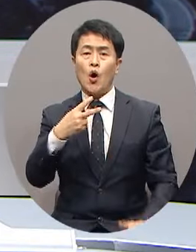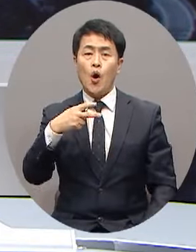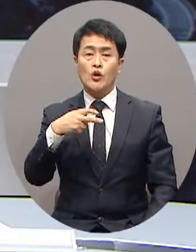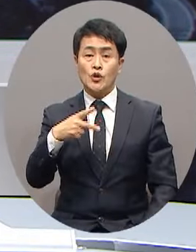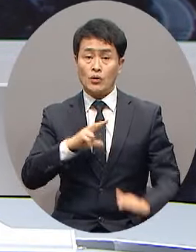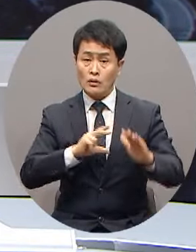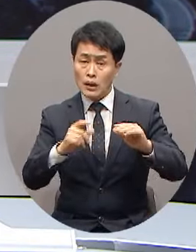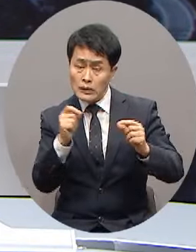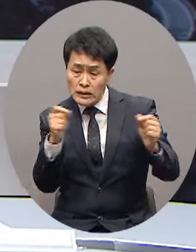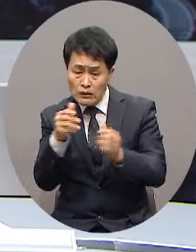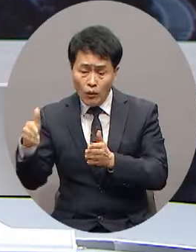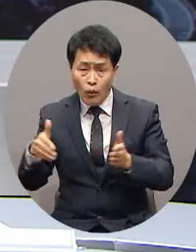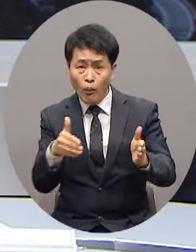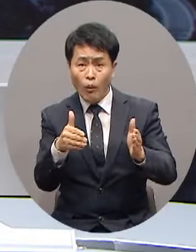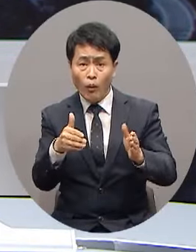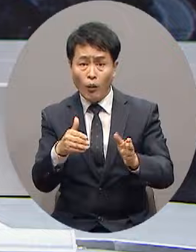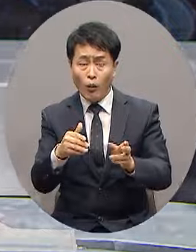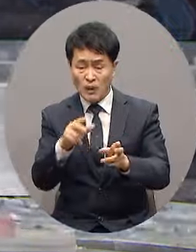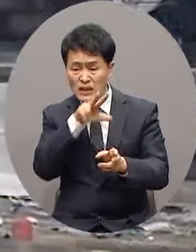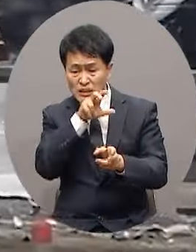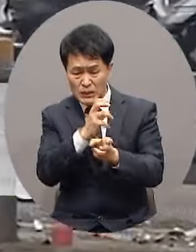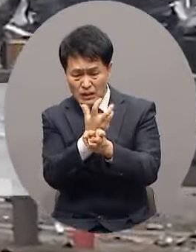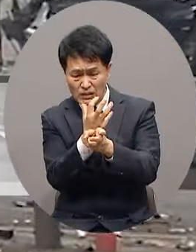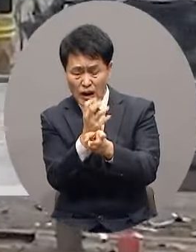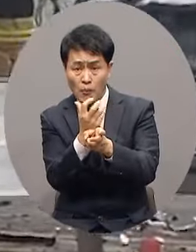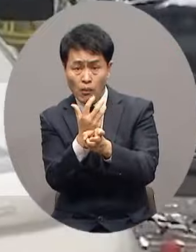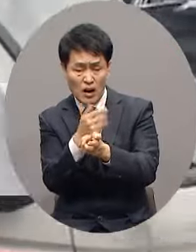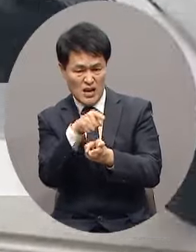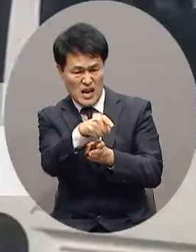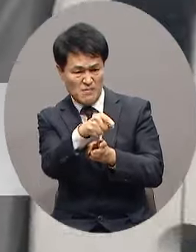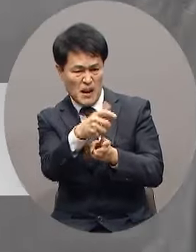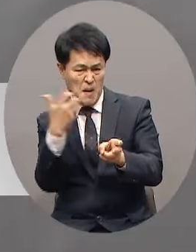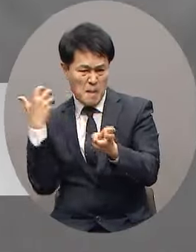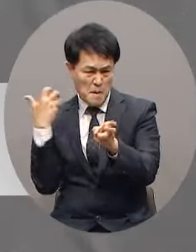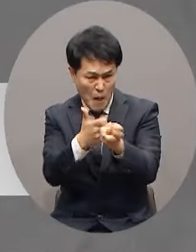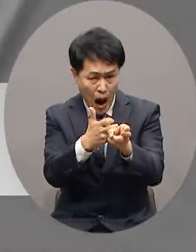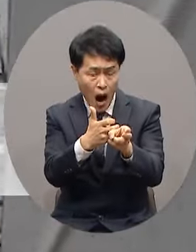(앵커) 오늘 오전 9시 20분쯤 서울 석계역인근 도로에서 달리던 레미콘 차량이